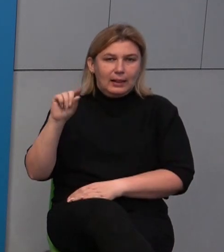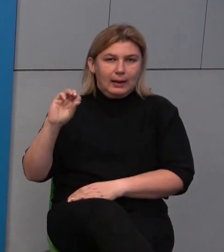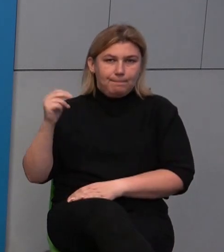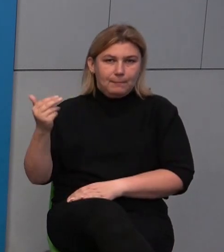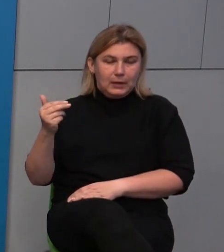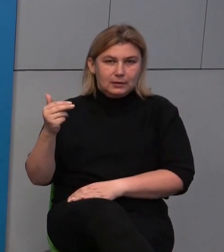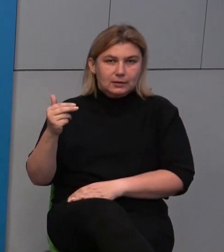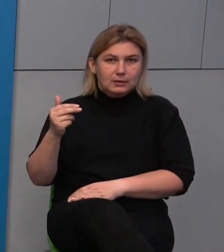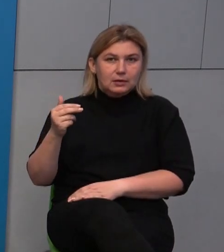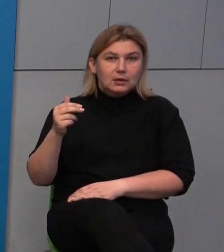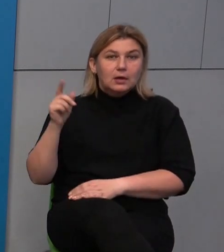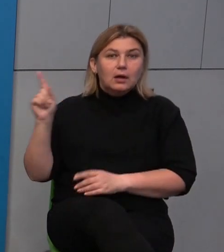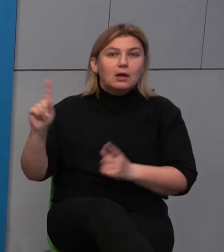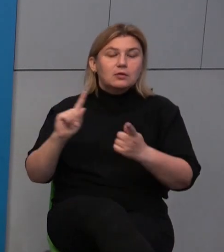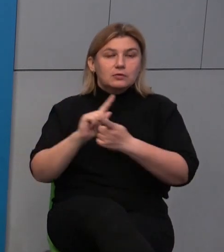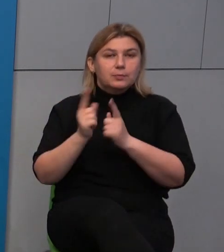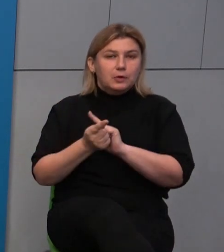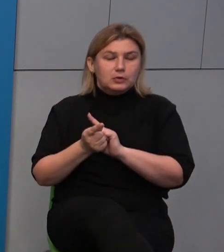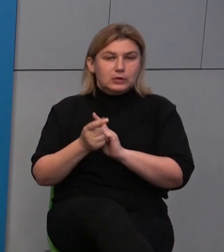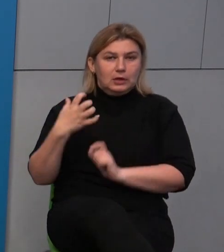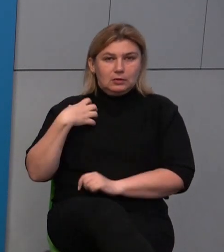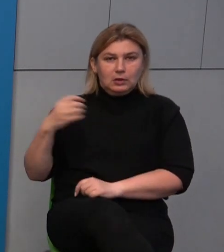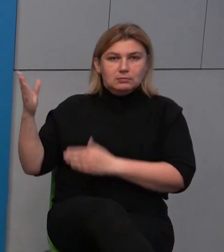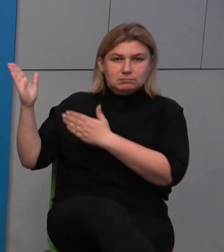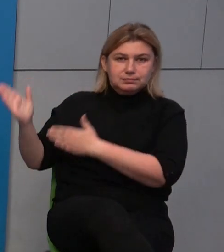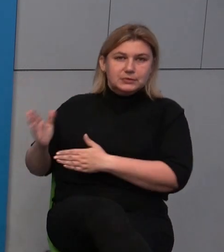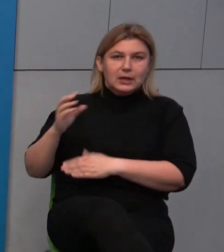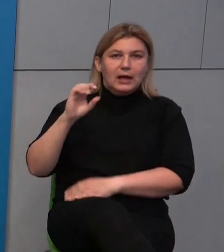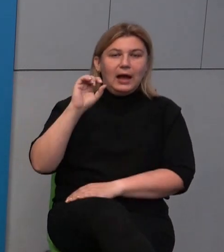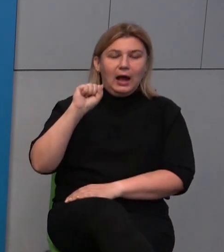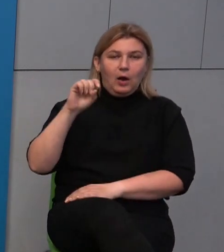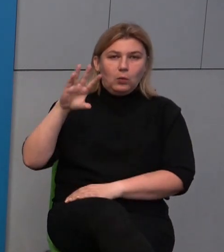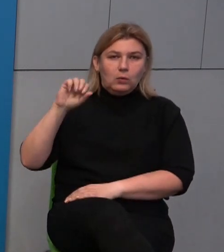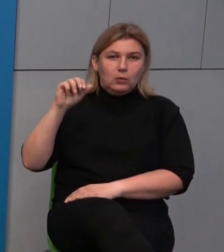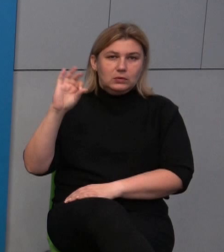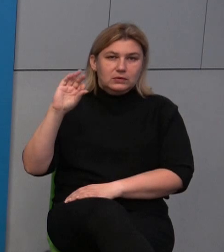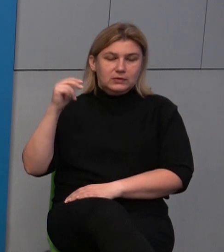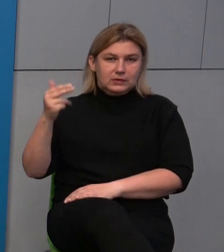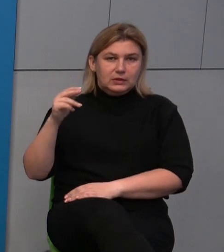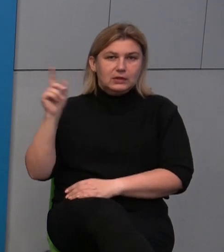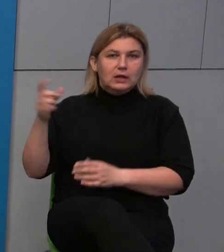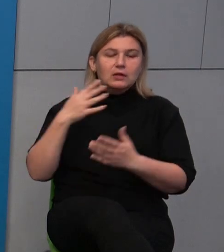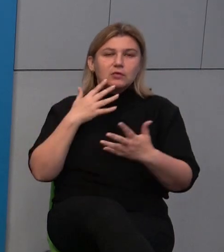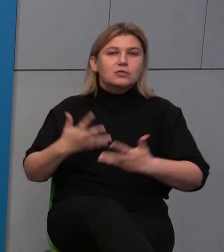Spotkanie z naszą gościnią poprowadzi Gabriel Augustyn ze stowarzyszenia "Literatura Działa".